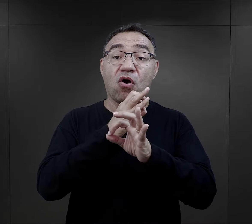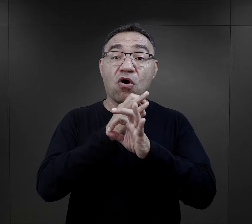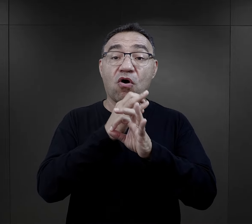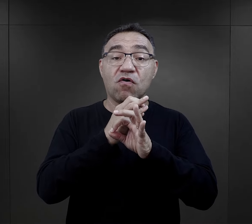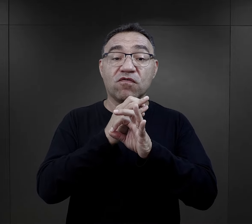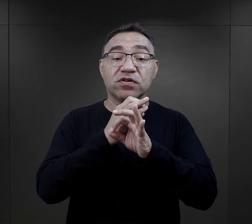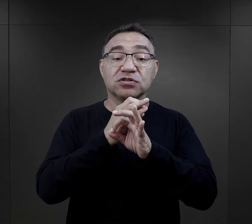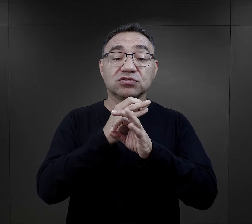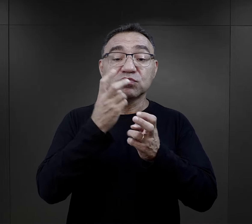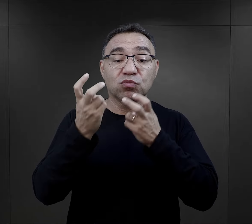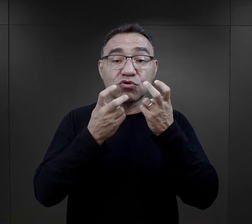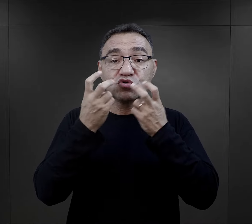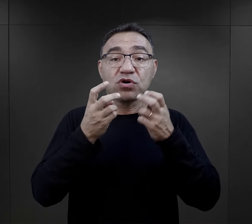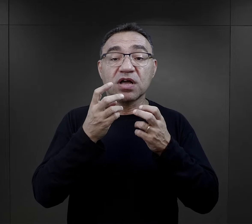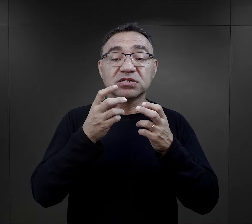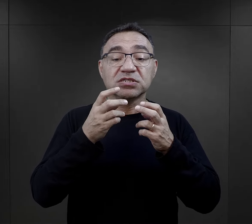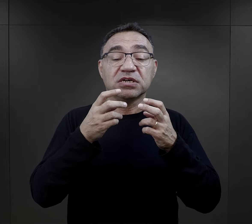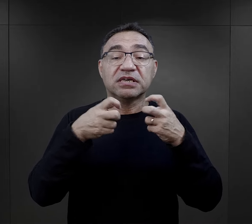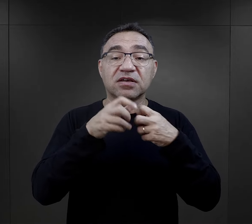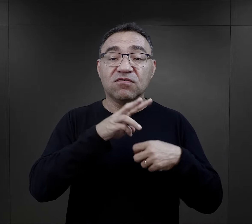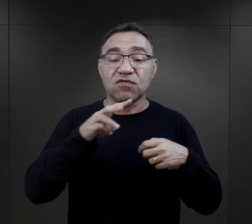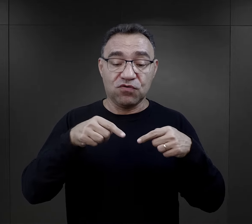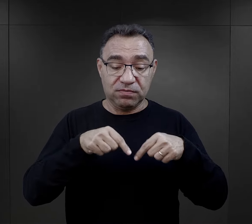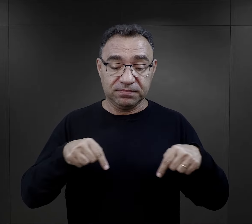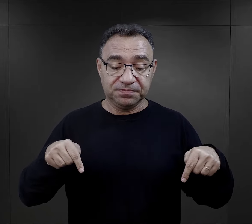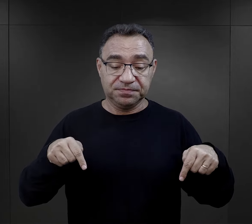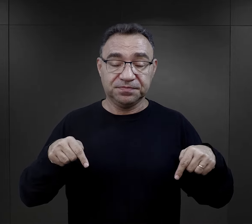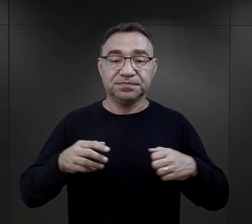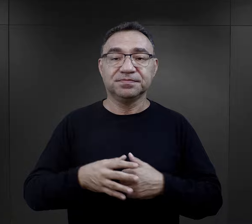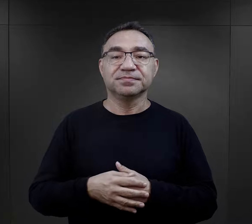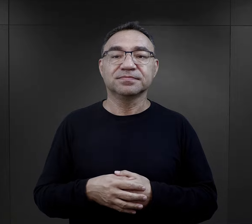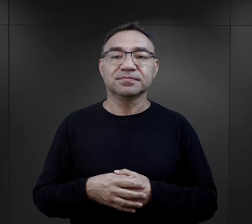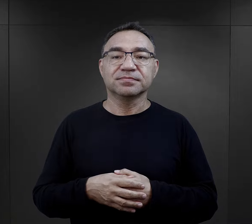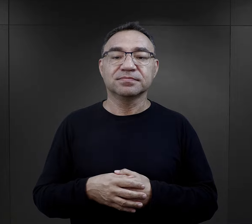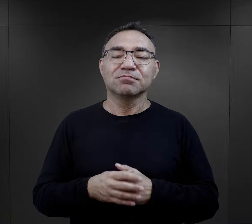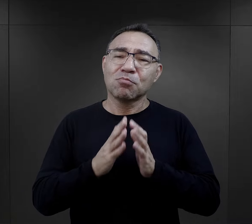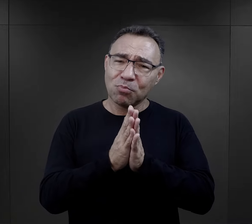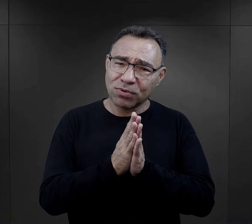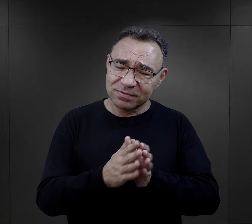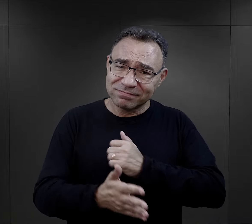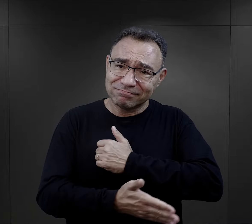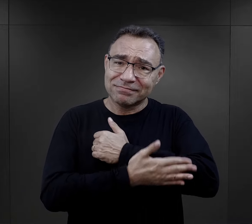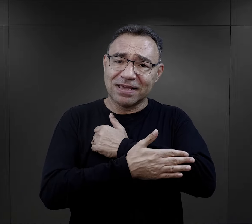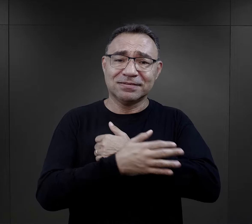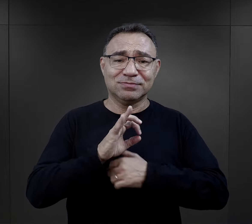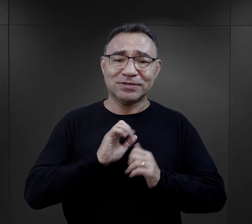Wszystkie podcasty z cyklu „O Auschwitz” znaleźć można na stronie auschwitz.org/podcasty